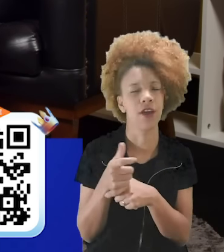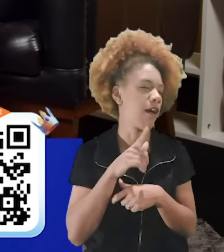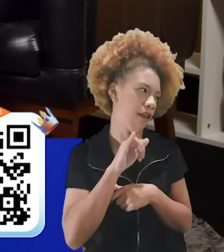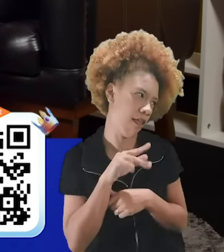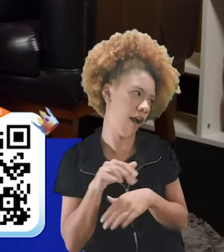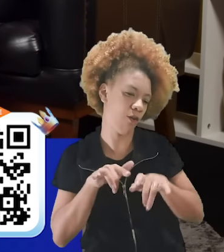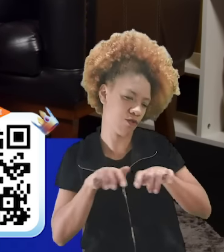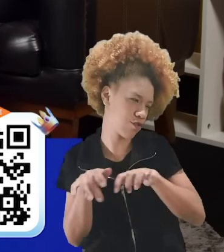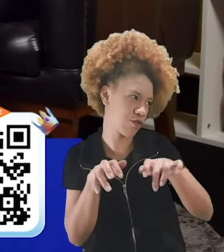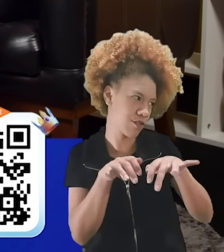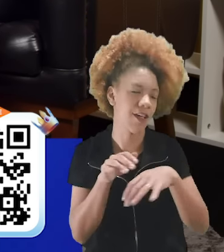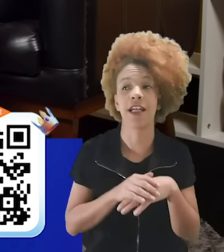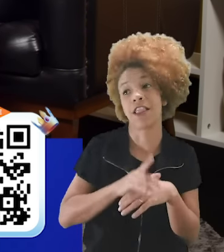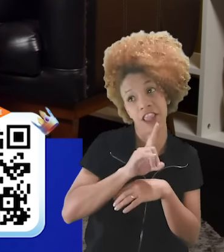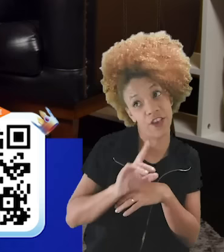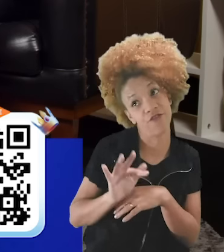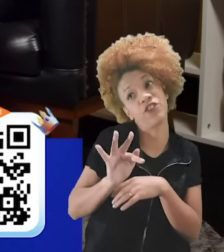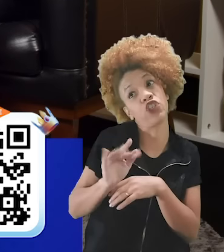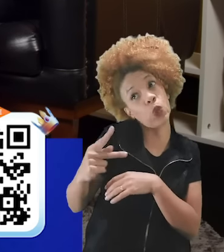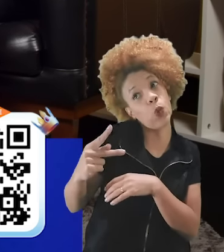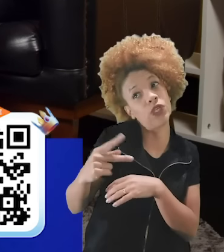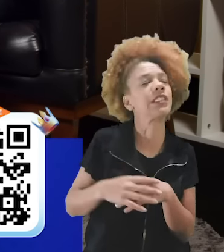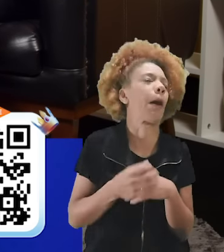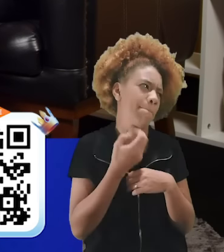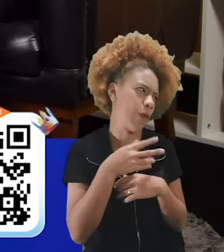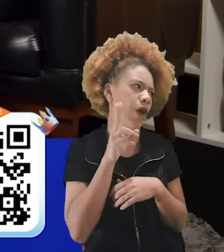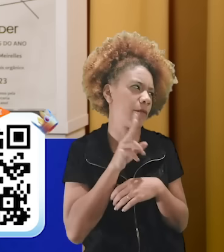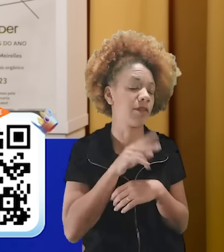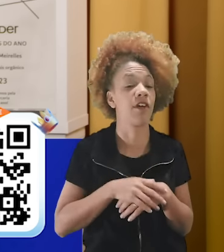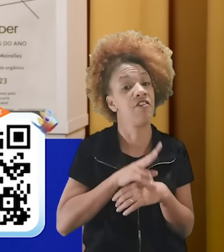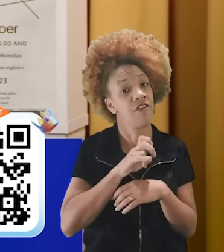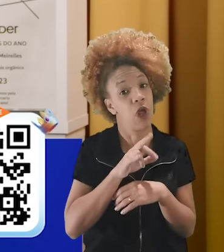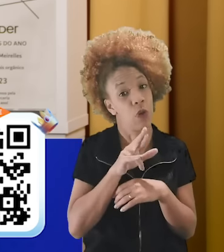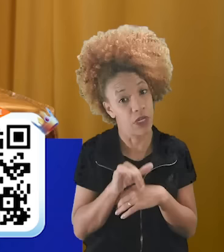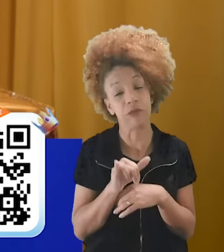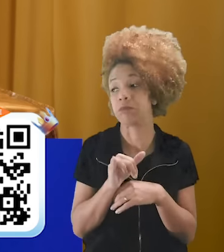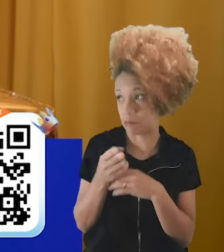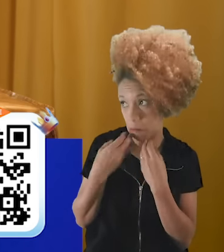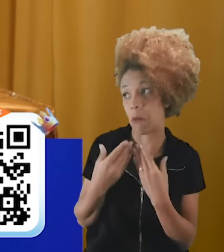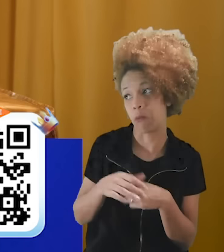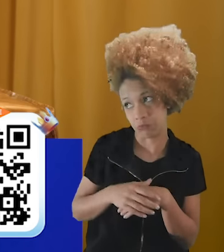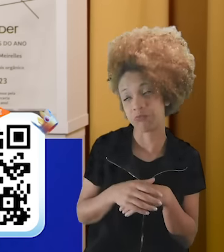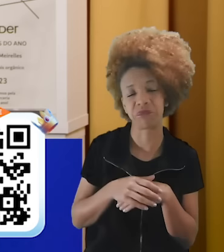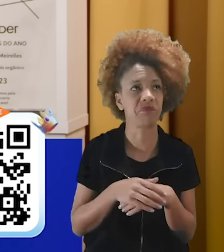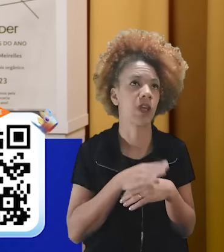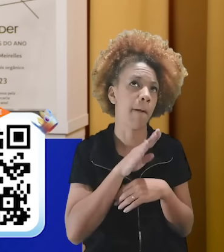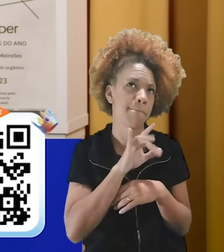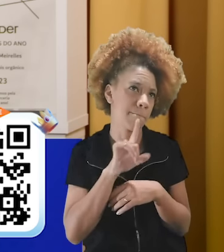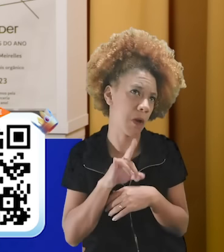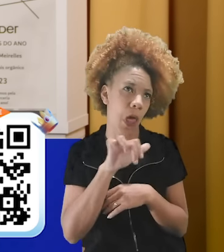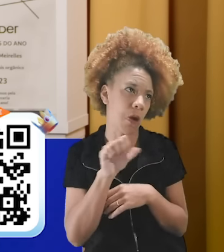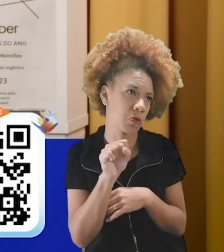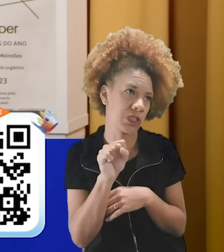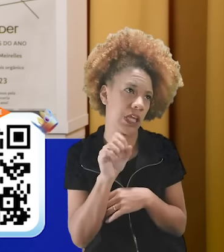na Dust Dust 2 aquela lembrança valoran que tá bombando muito valoran é braw Stars não conheço